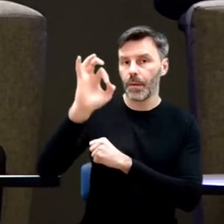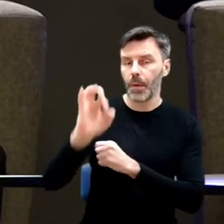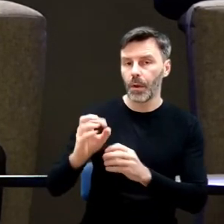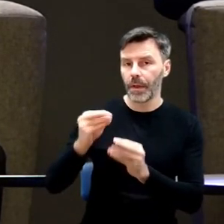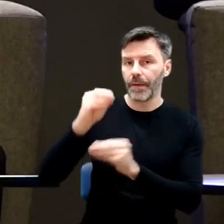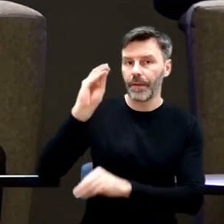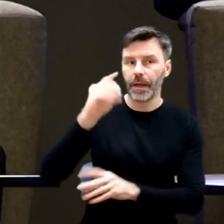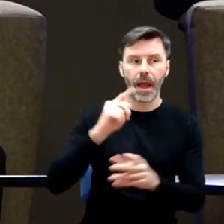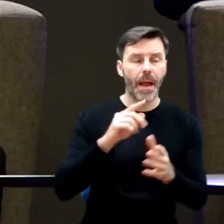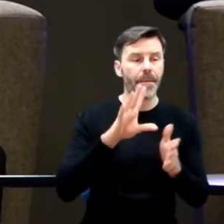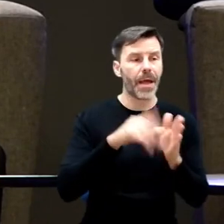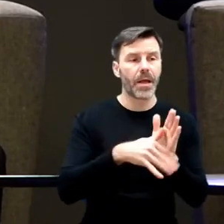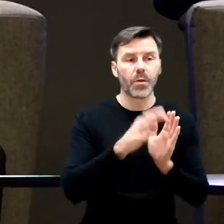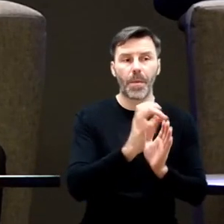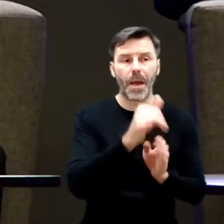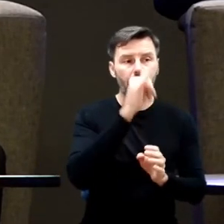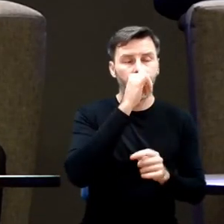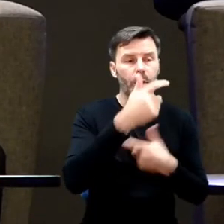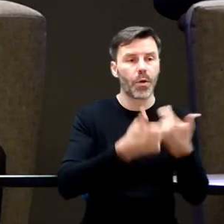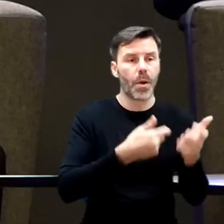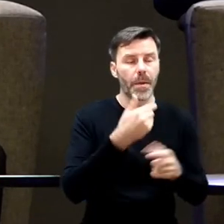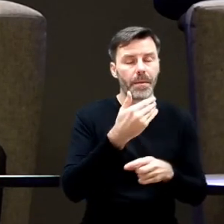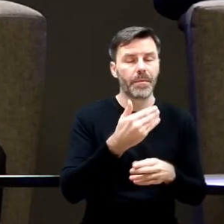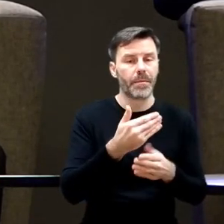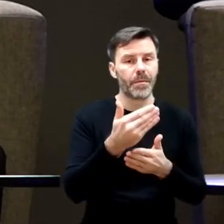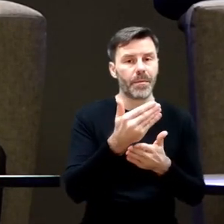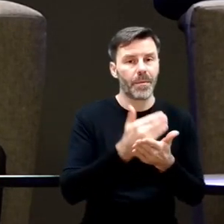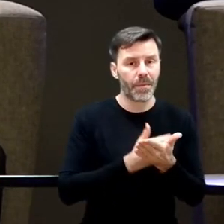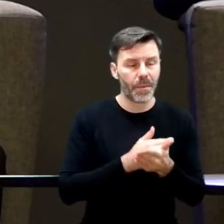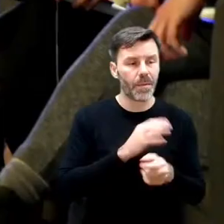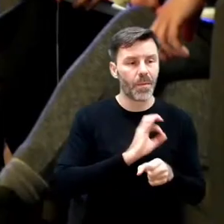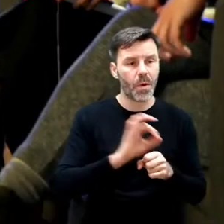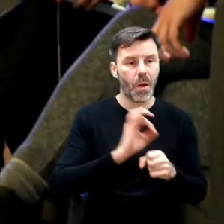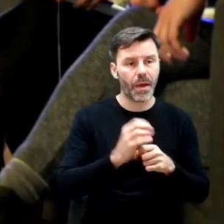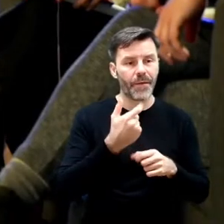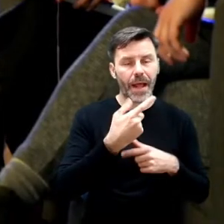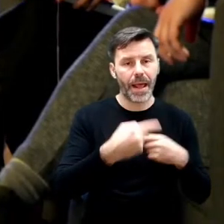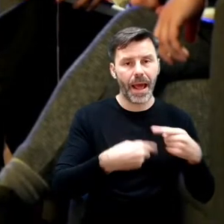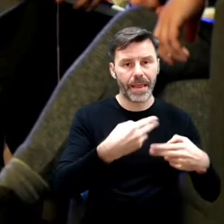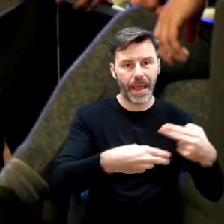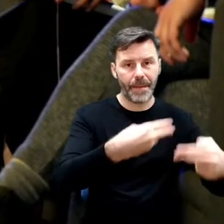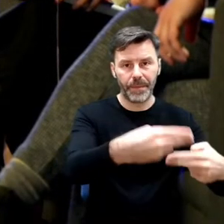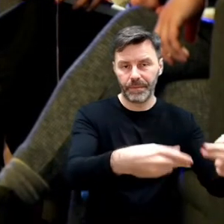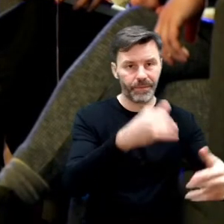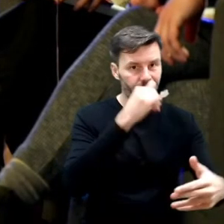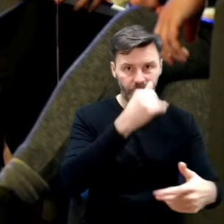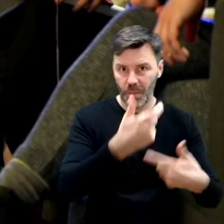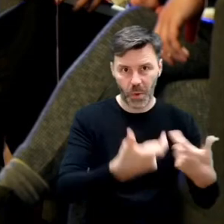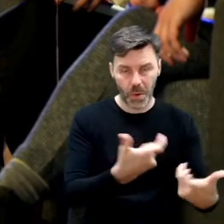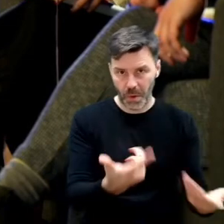i pewnie bym bardzo chętnie Państwu o tym opowiadał, bo to jest jakaś wiedza, doświadczenie, tak jak Państwo powiedzieliście, czy można?